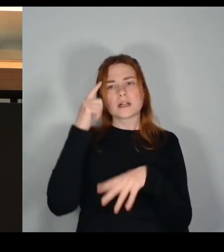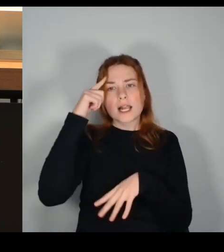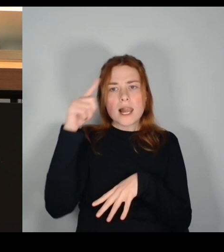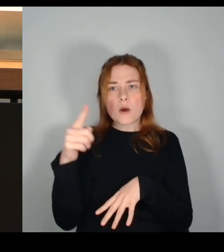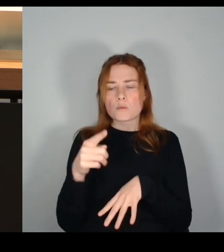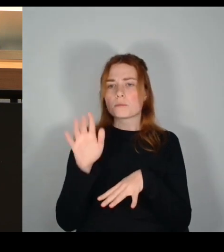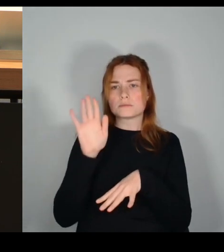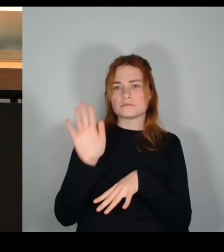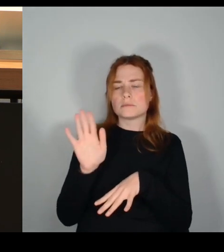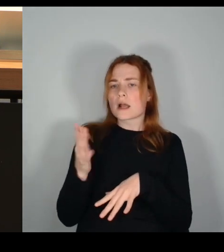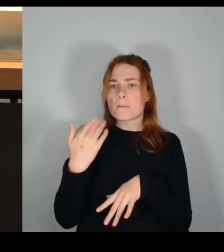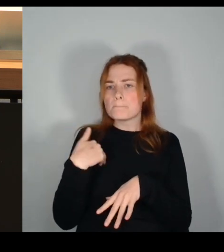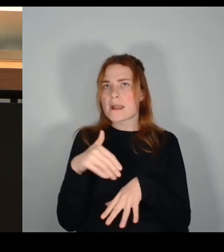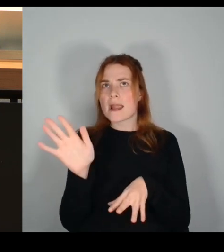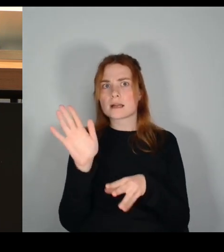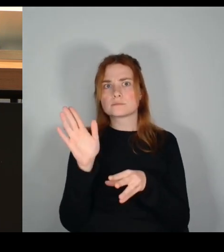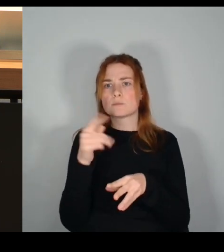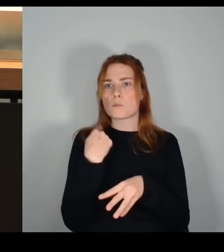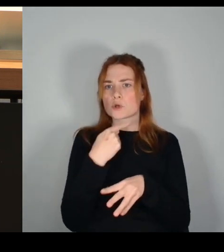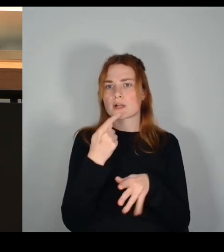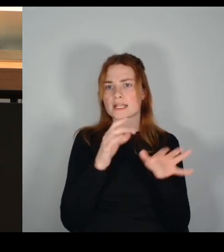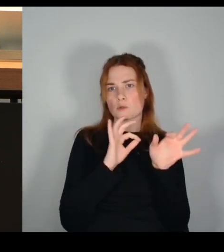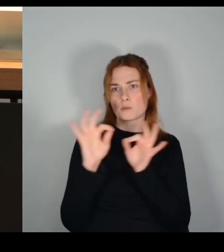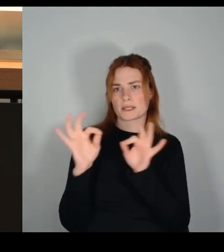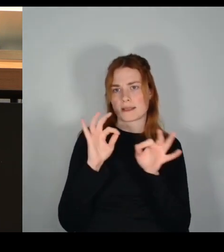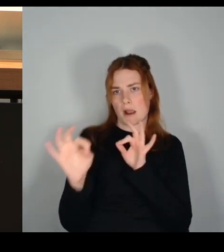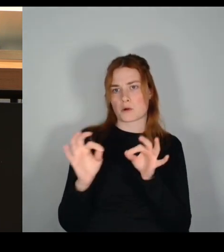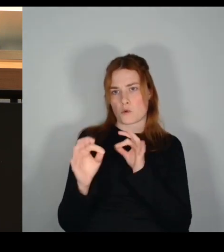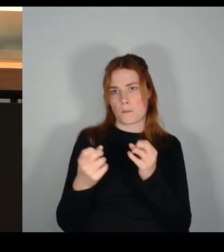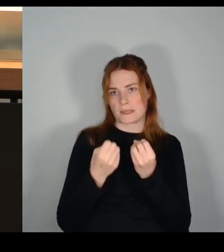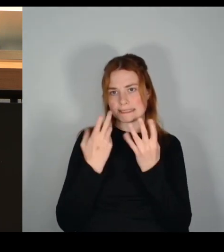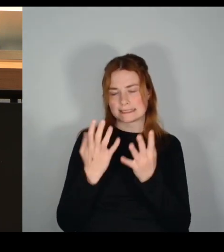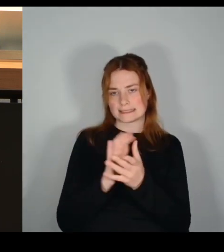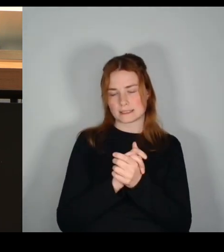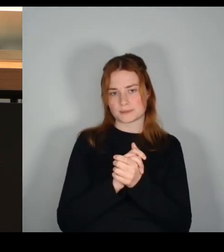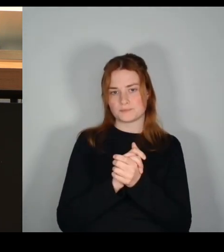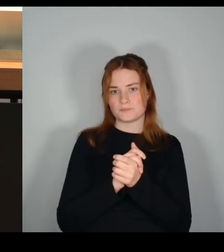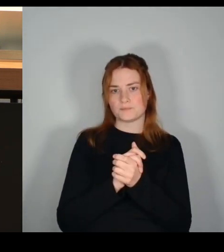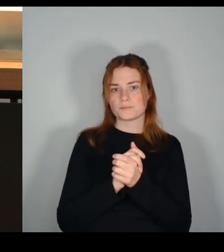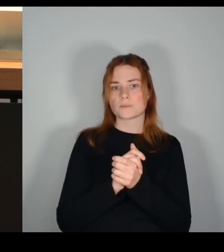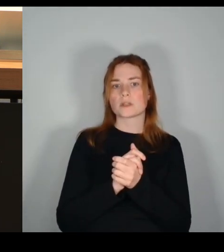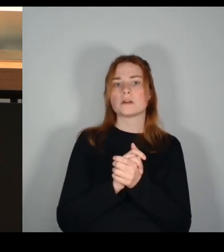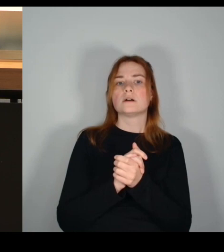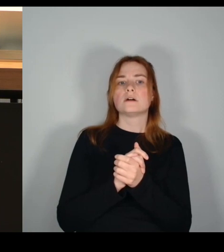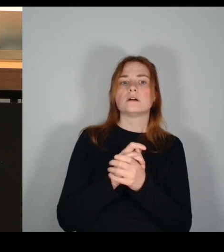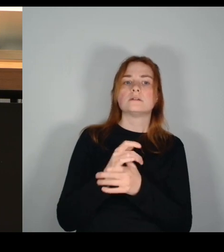Aufgrund der ausschließlich oralen religiösen Praxis hatten und haben die Jesiden bei den Muslimen und Christen in der Region